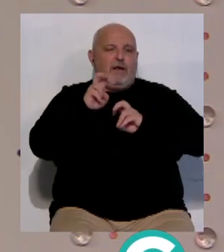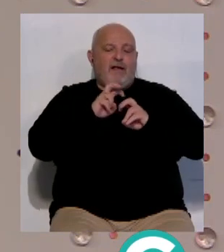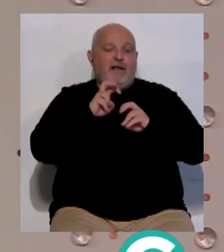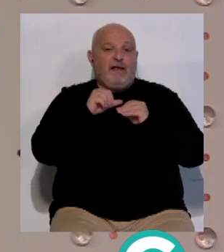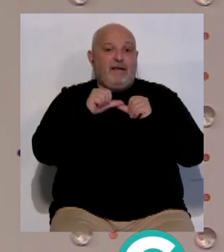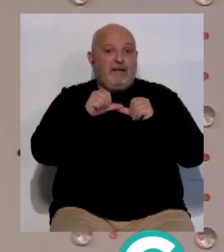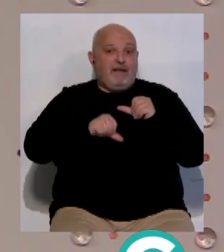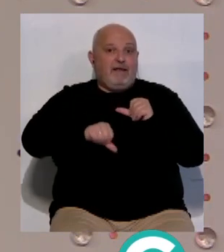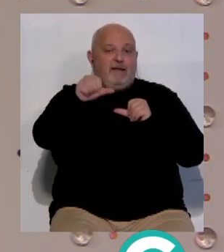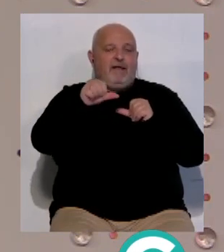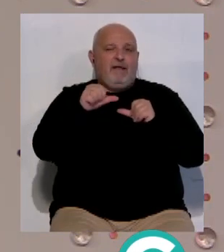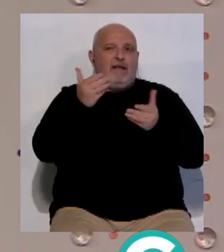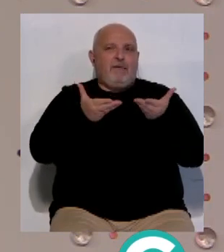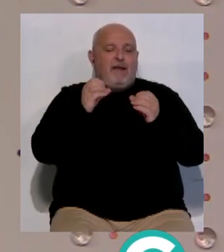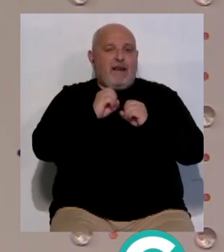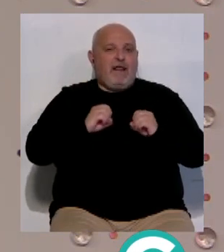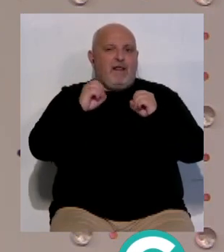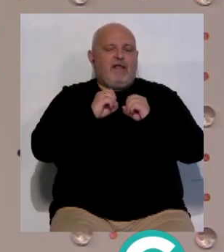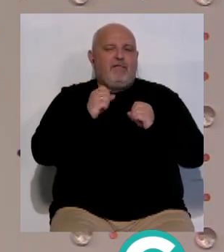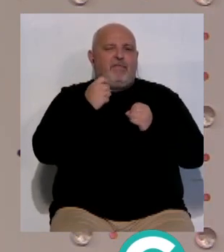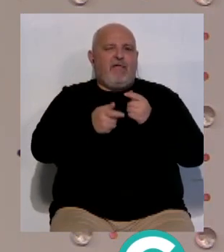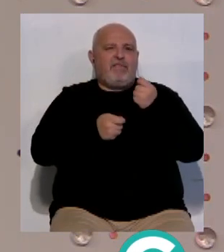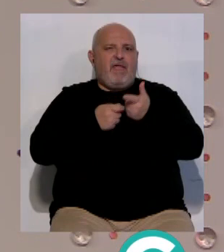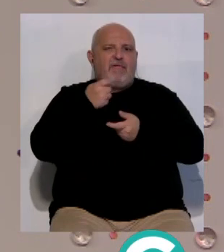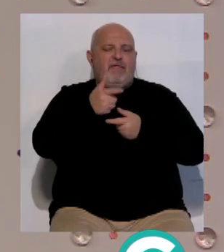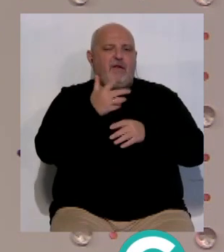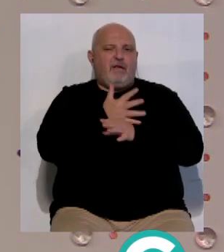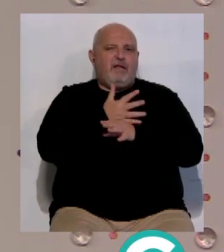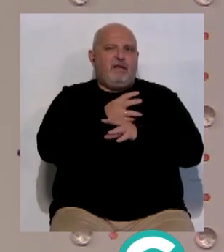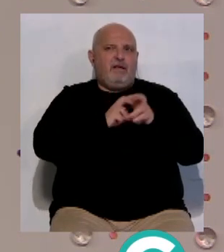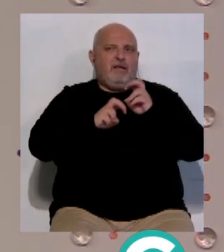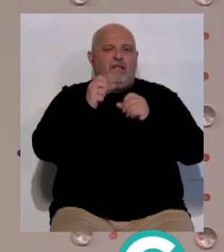de ahí sin perder el equilibrio ir aportando esos jugadores que se tienen que ir dando cuenta que